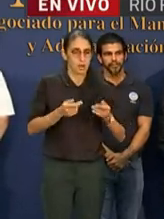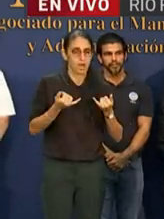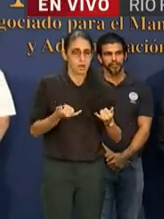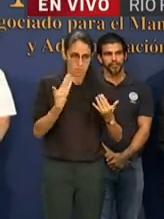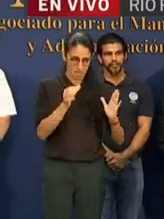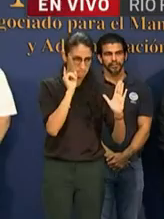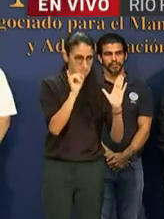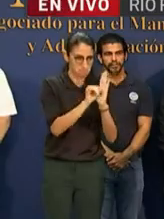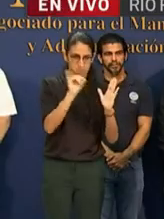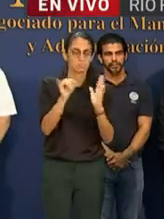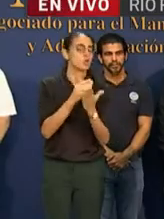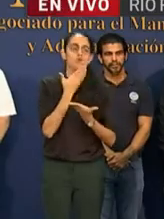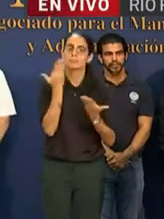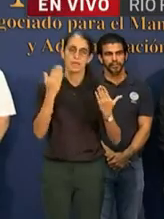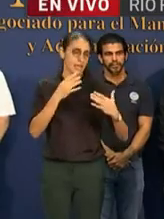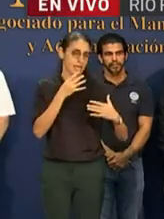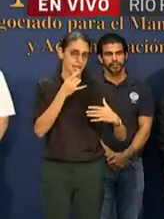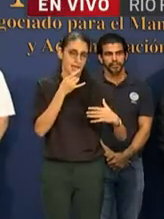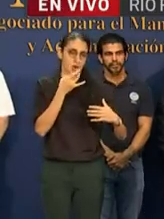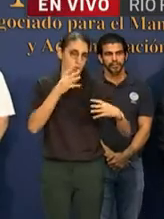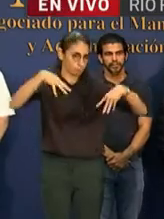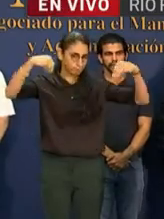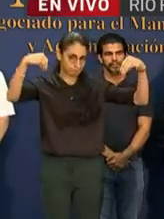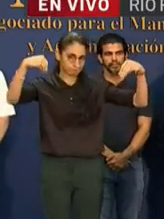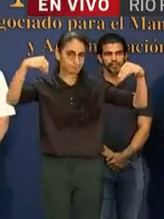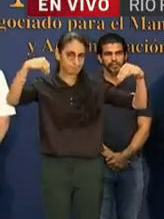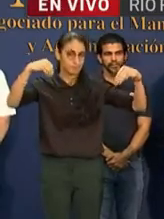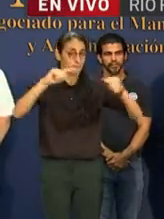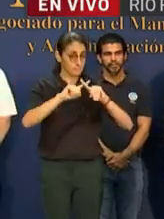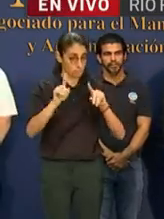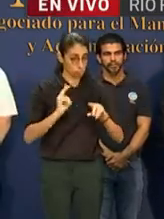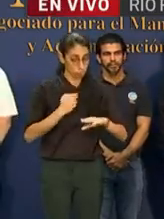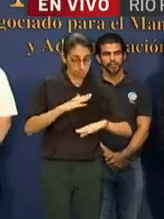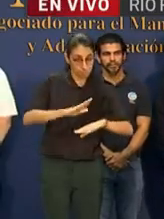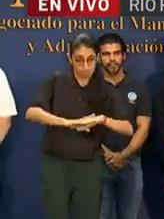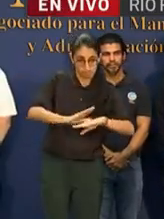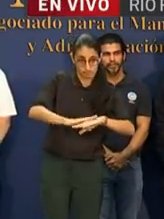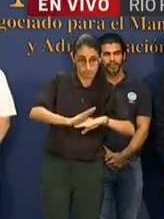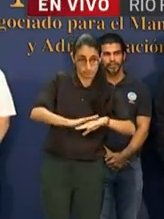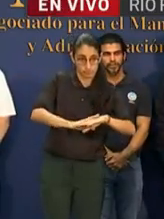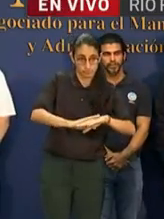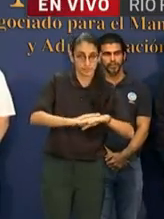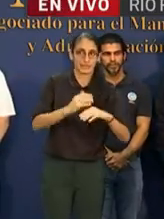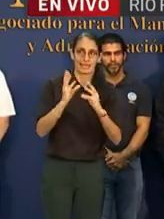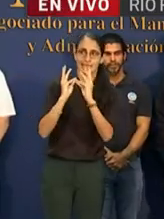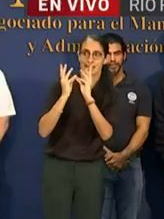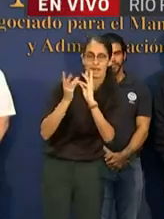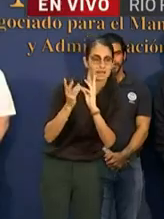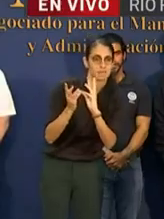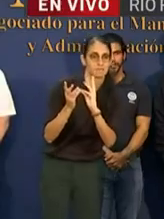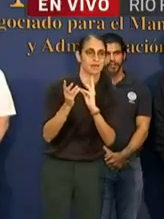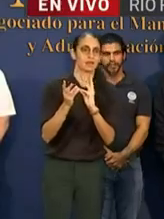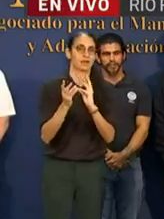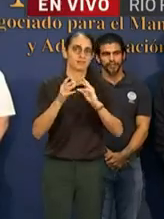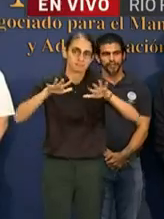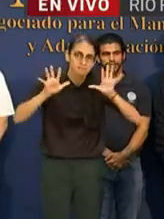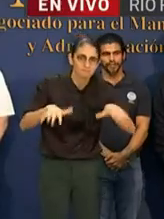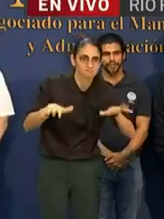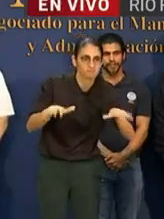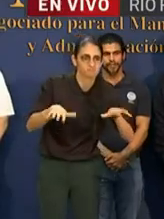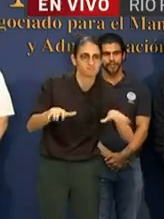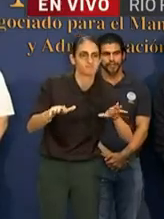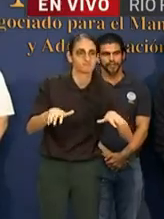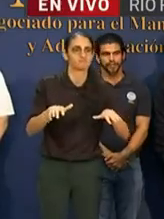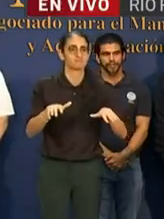EN SERVICIO , COMO DIJO EL